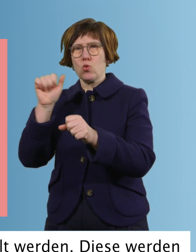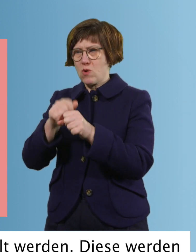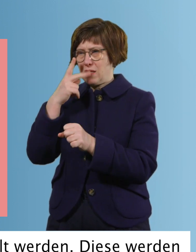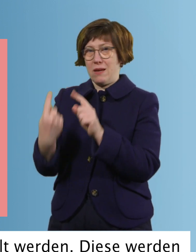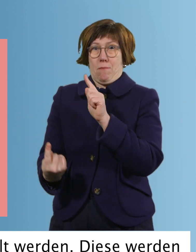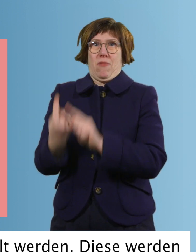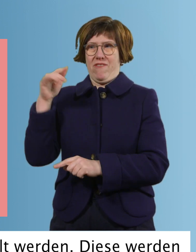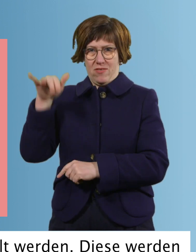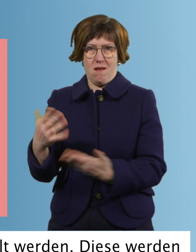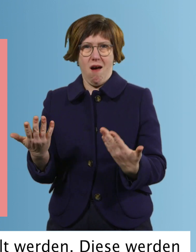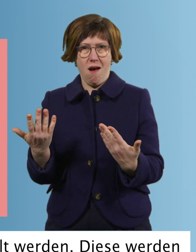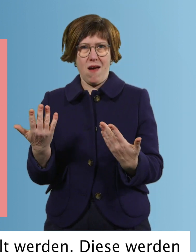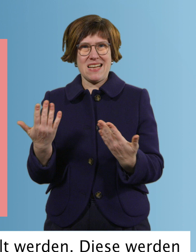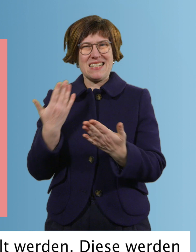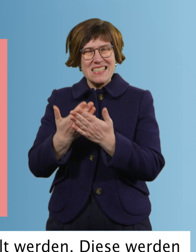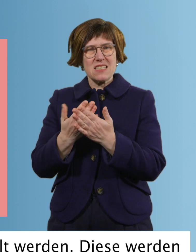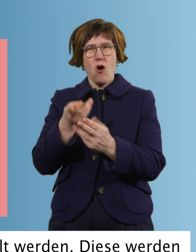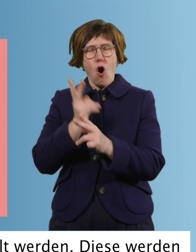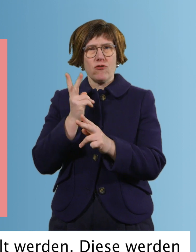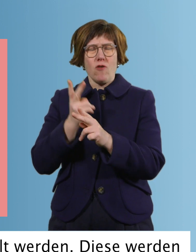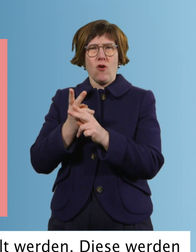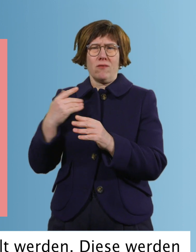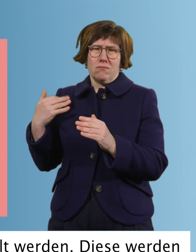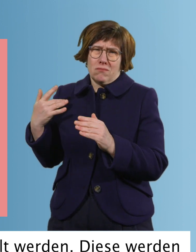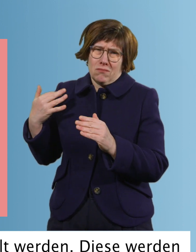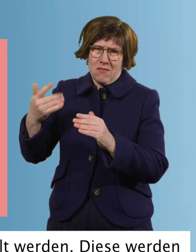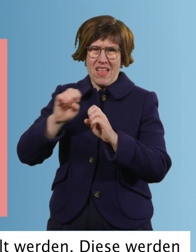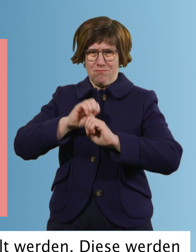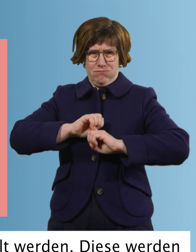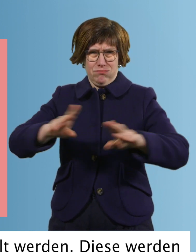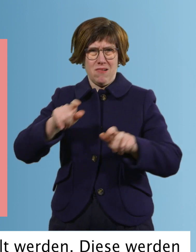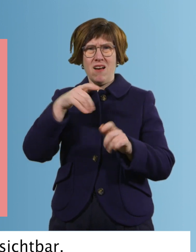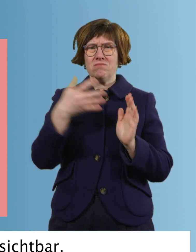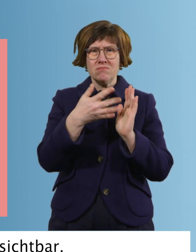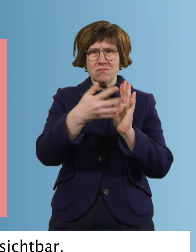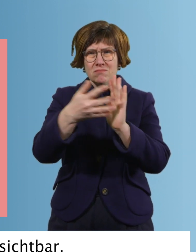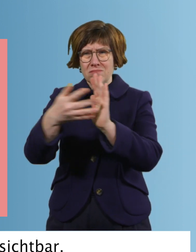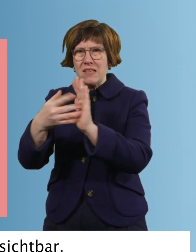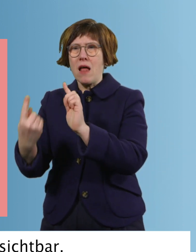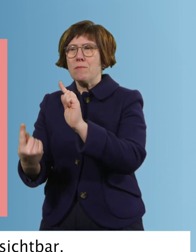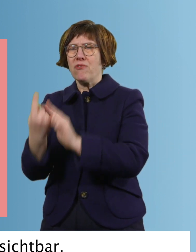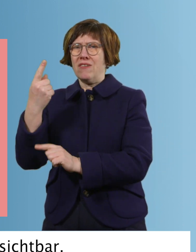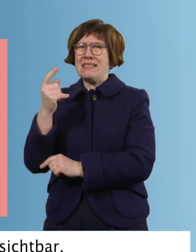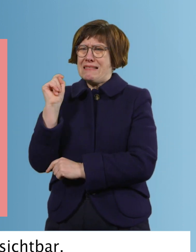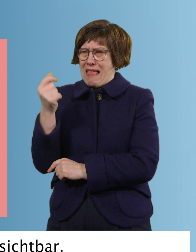festgestellt werden. Diese werden häufig erst bei einer sehr großen Anzahl durchgeführter Impfungen sichtbar.